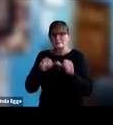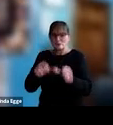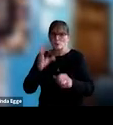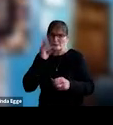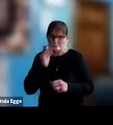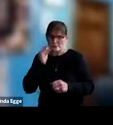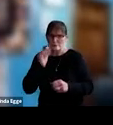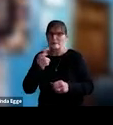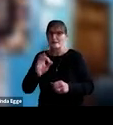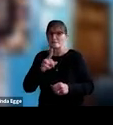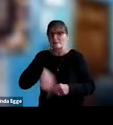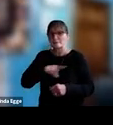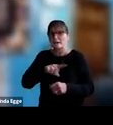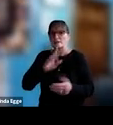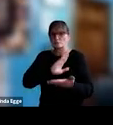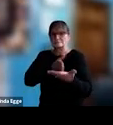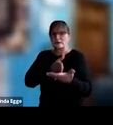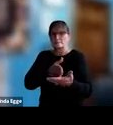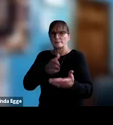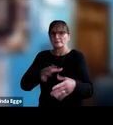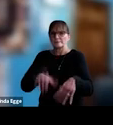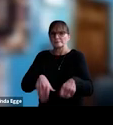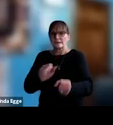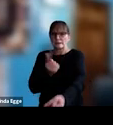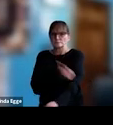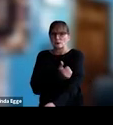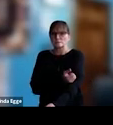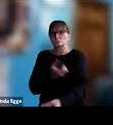si dejara de consumir drogas o alcohol.